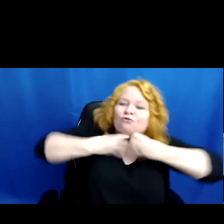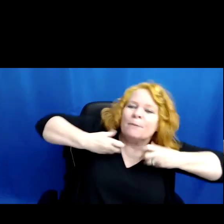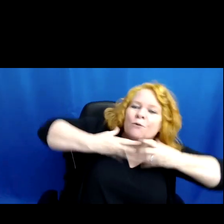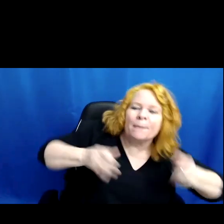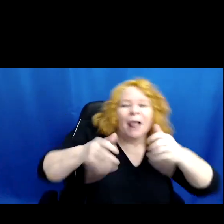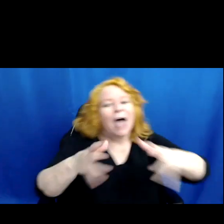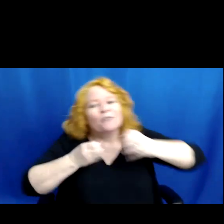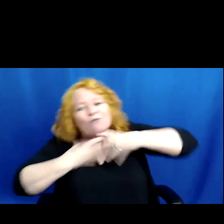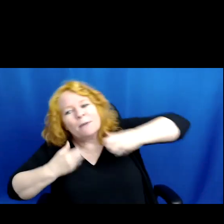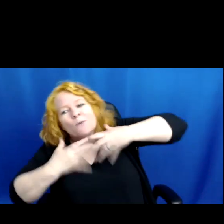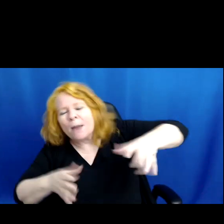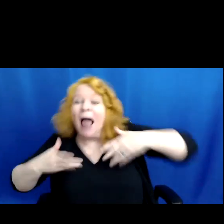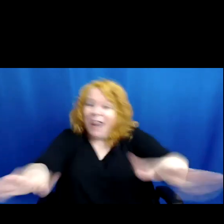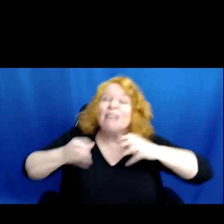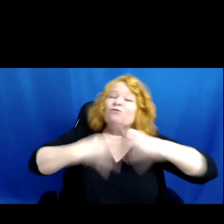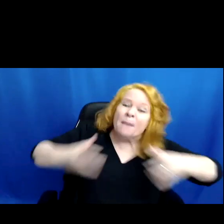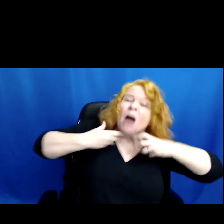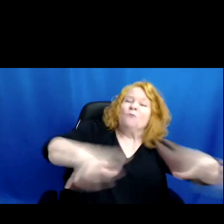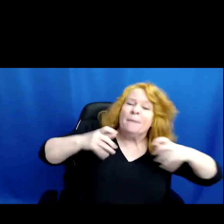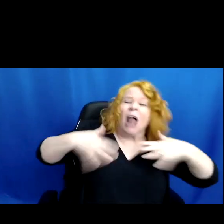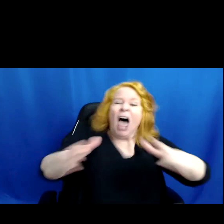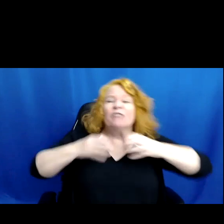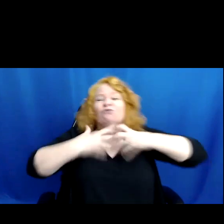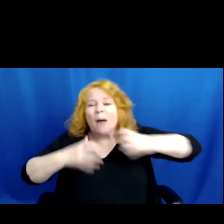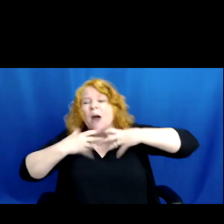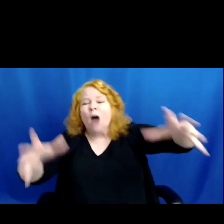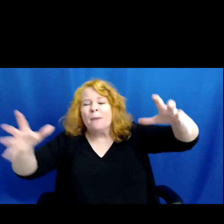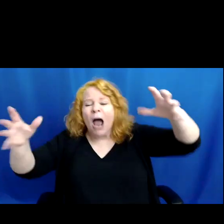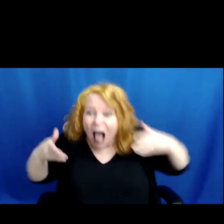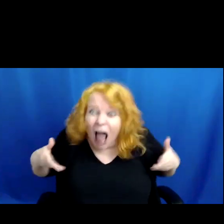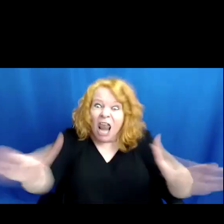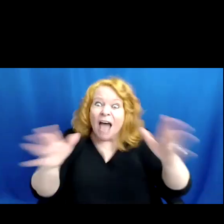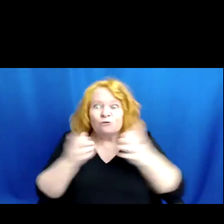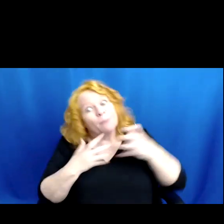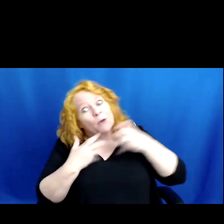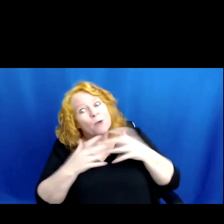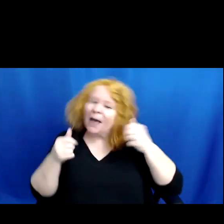ribbit ribbit, let's ribbit ribbit, let’s ribbit ribbit, let's ribbit ribbit, let's